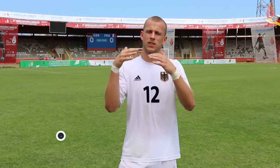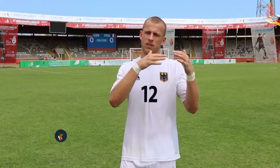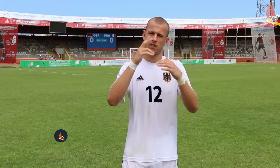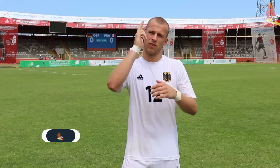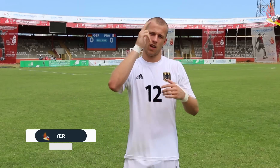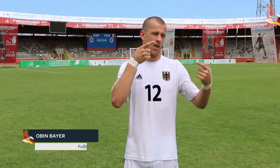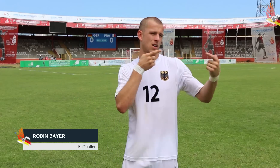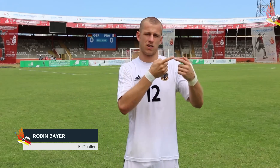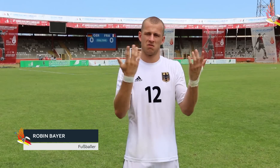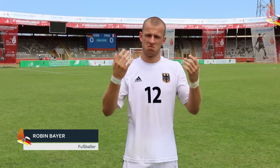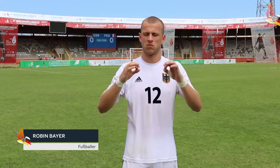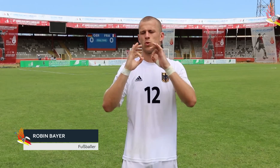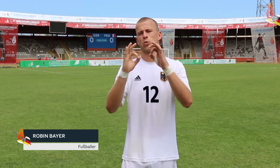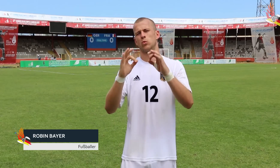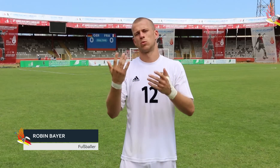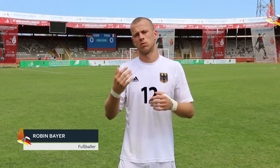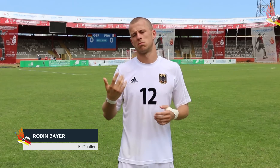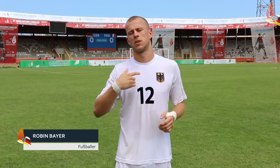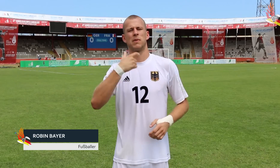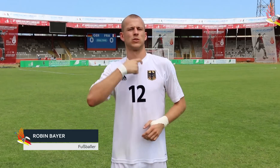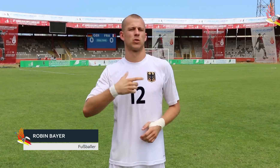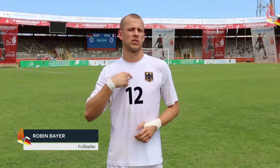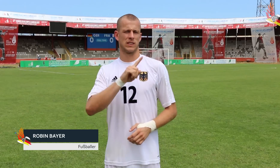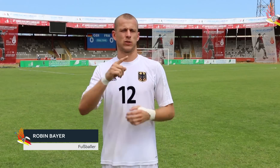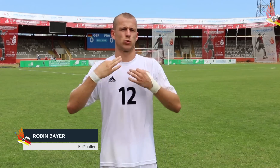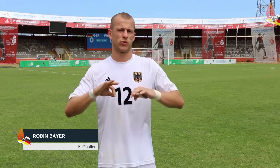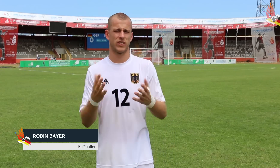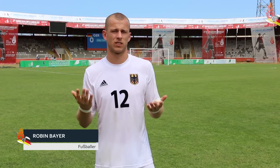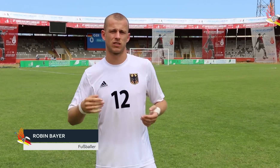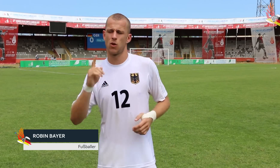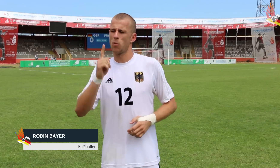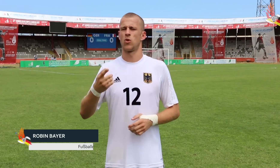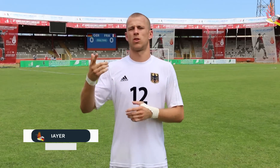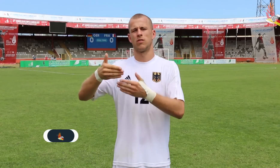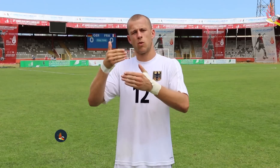Das Spiel gegen Frankreich ist 0:0 ausgegangen. Ich bin überhaupt nicht zufrieden. Wir wollten eigentlich die drei Punkte mitnehmen.